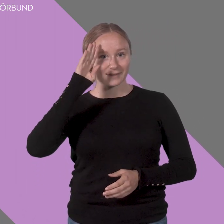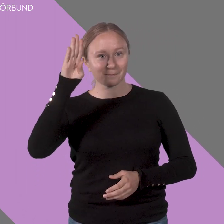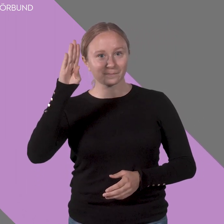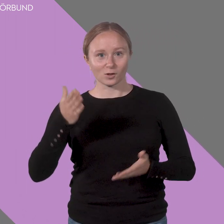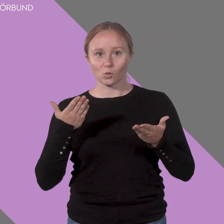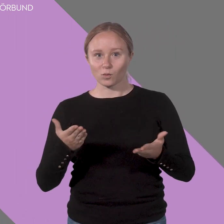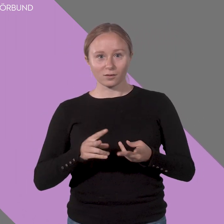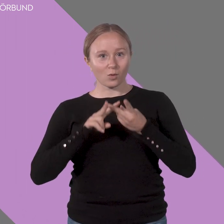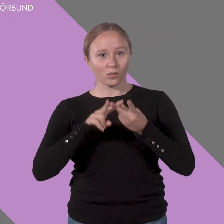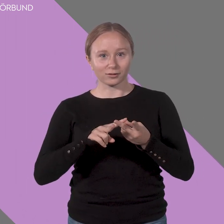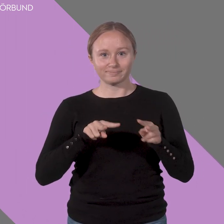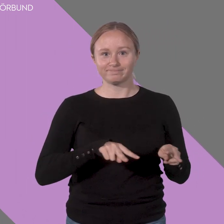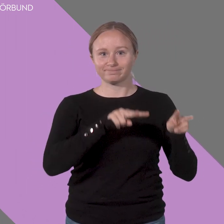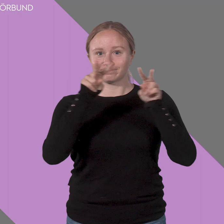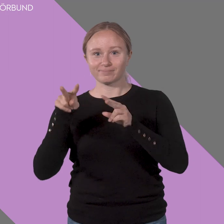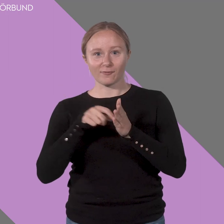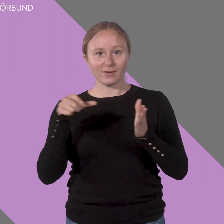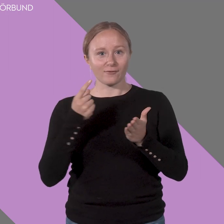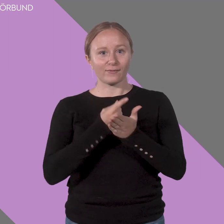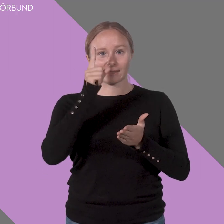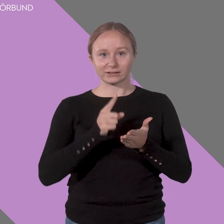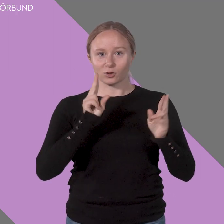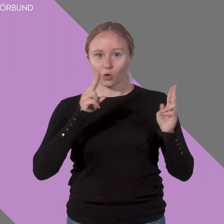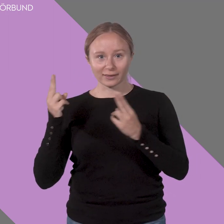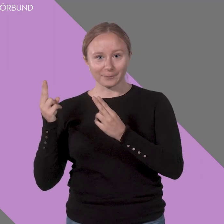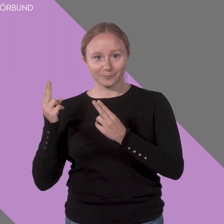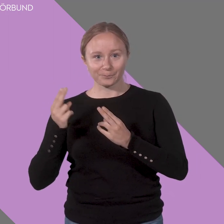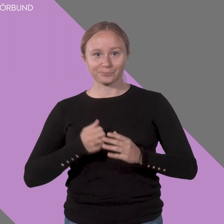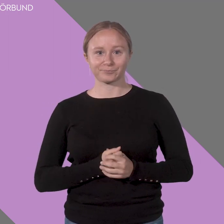Hej! Det är åter dags att ta en titt på veckans viktigaste nyheter.